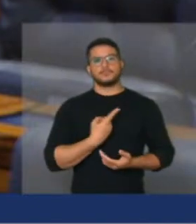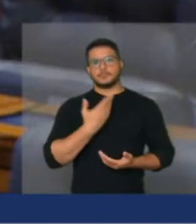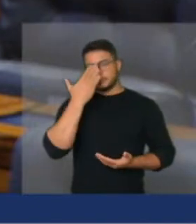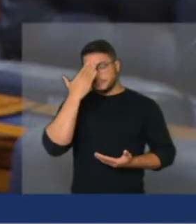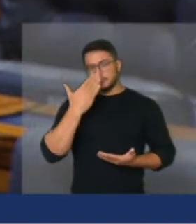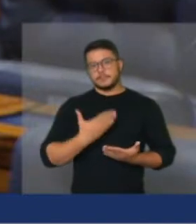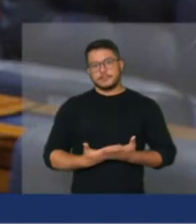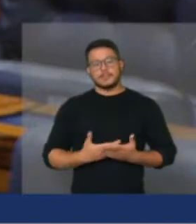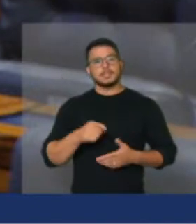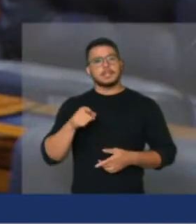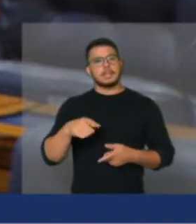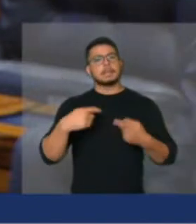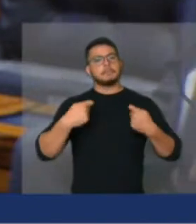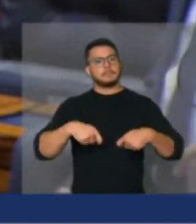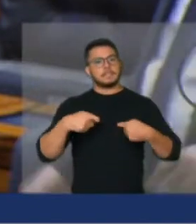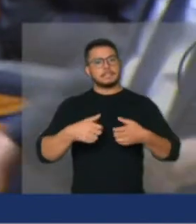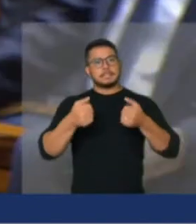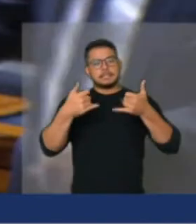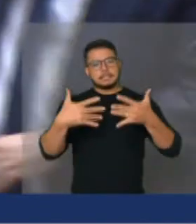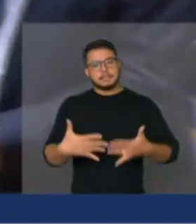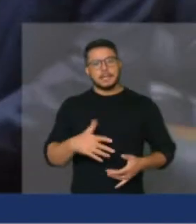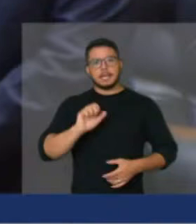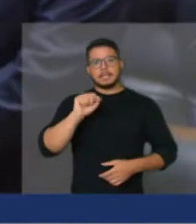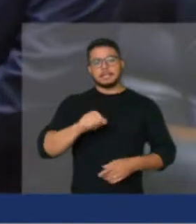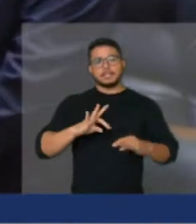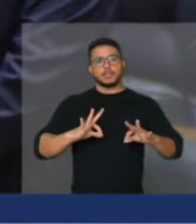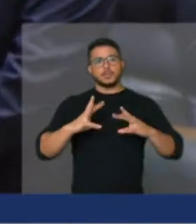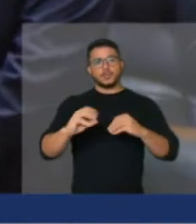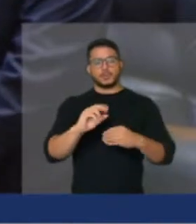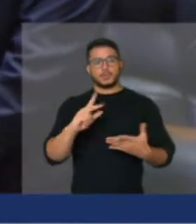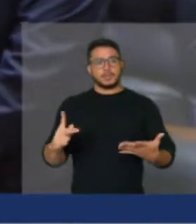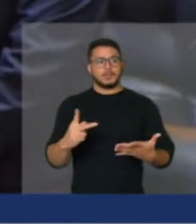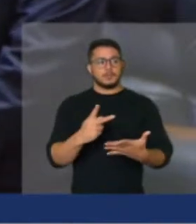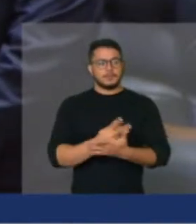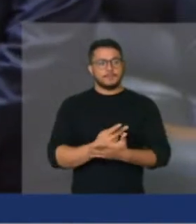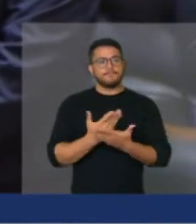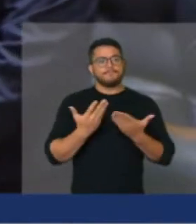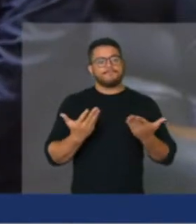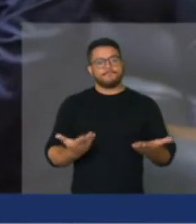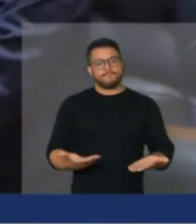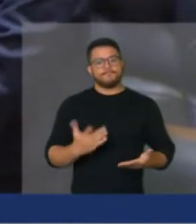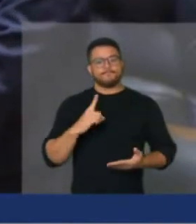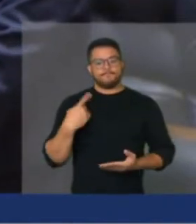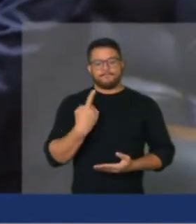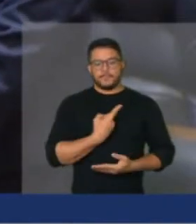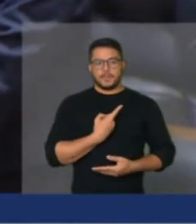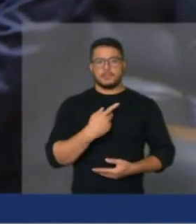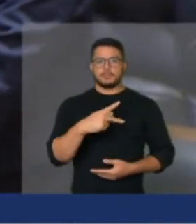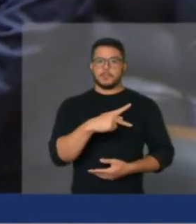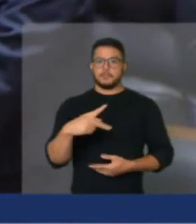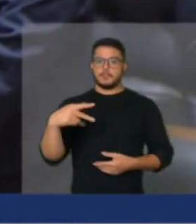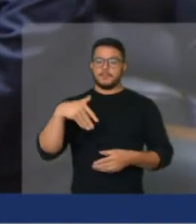ESCLARECIMENTO DE TUDO O QUE FOI DITO E QUE FOI FALADO PROGRESSISTAS ORIENTA O VOTO SIM. [DEPUTADO]: PELO PL, PRESIDENTE.